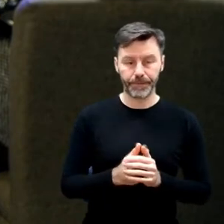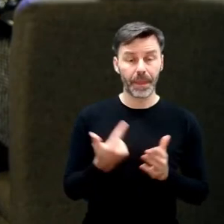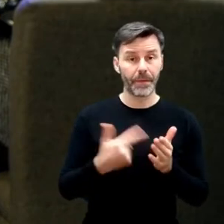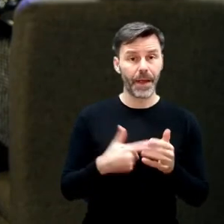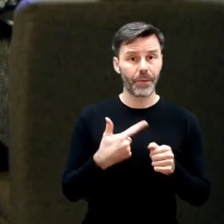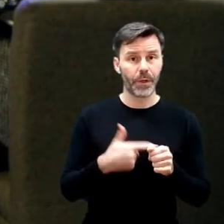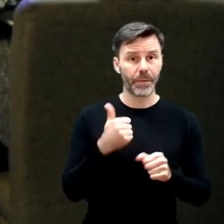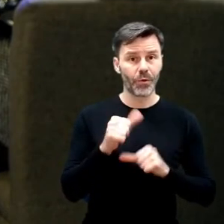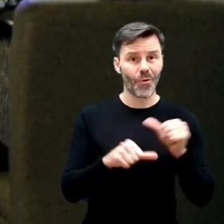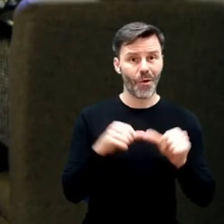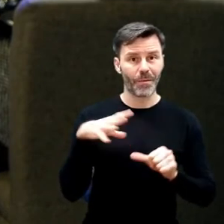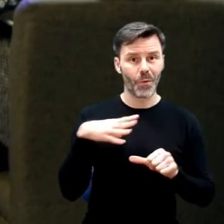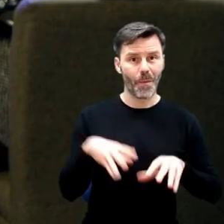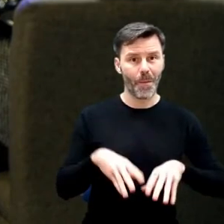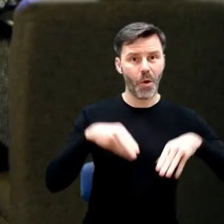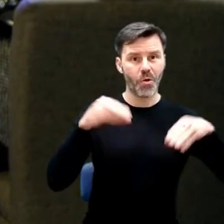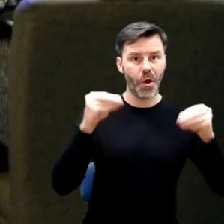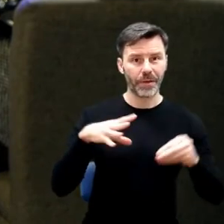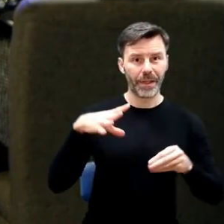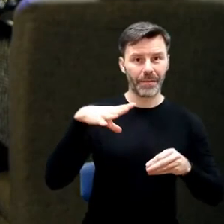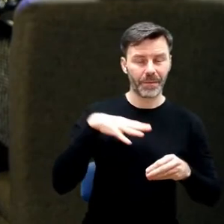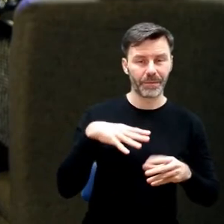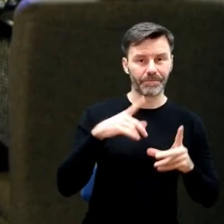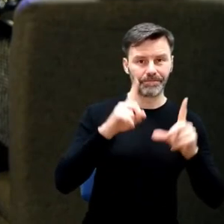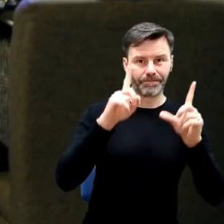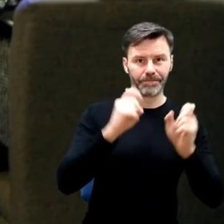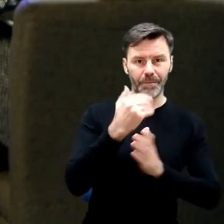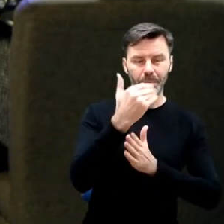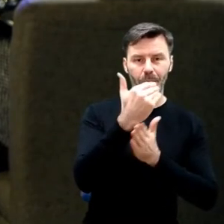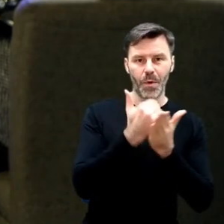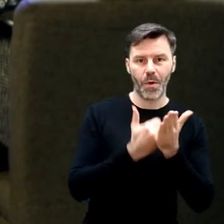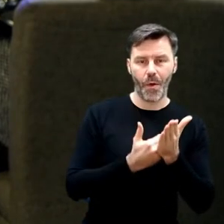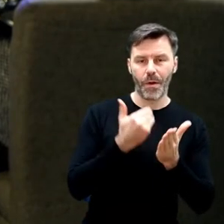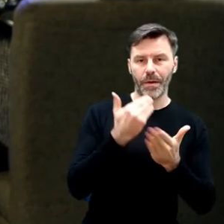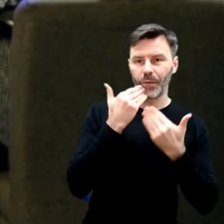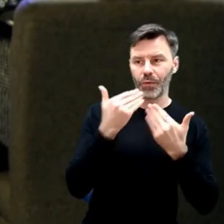kiedy uruchomiliśmy program na podstawie nowych przepisów.